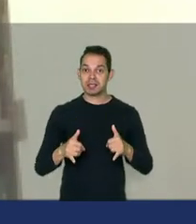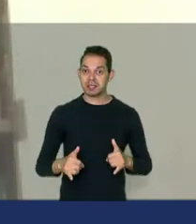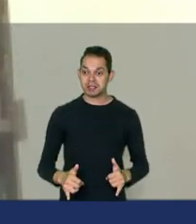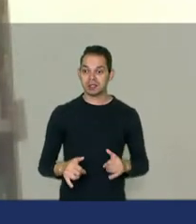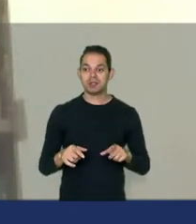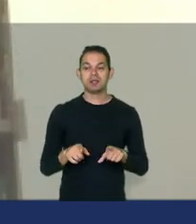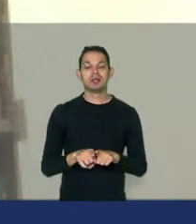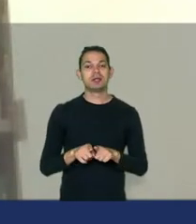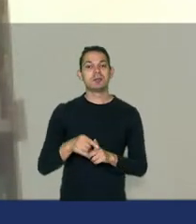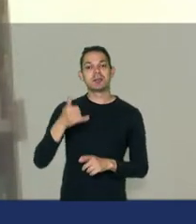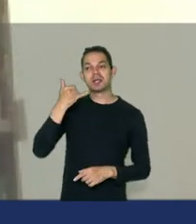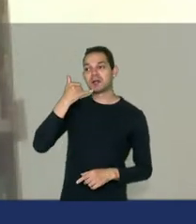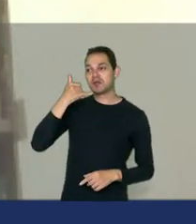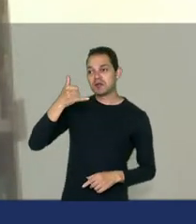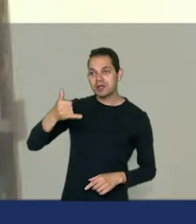DA ENERGIA, TRATA DA TELEFONIA